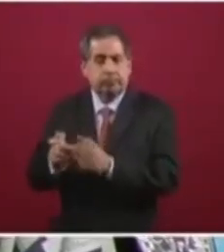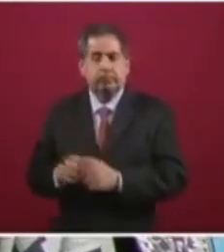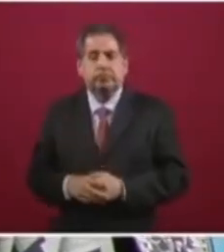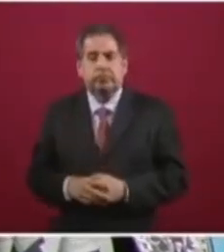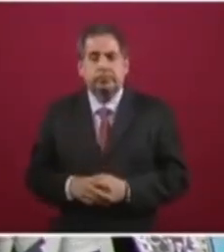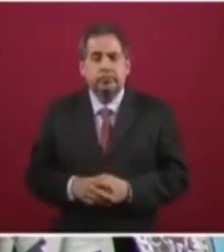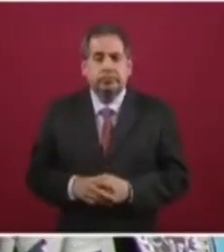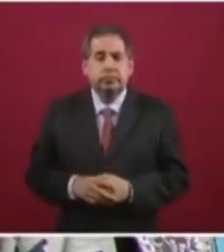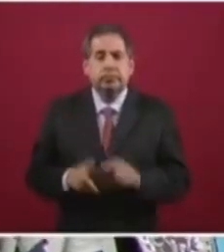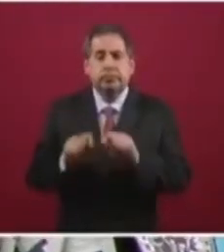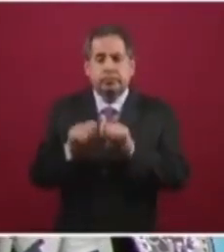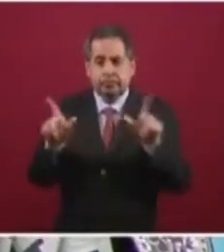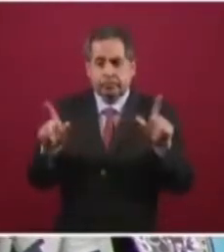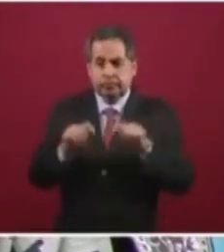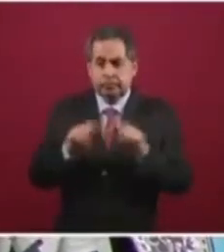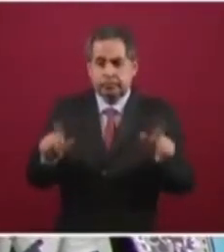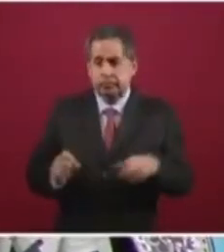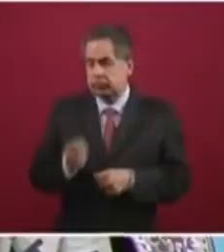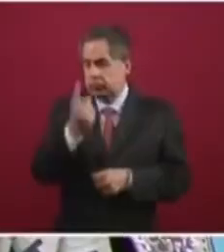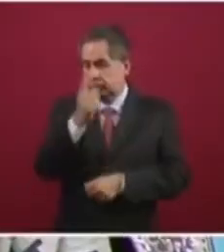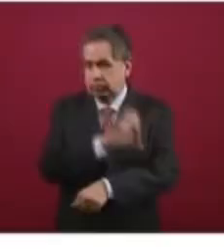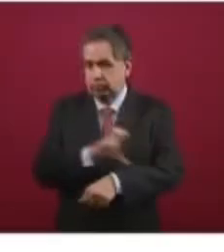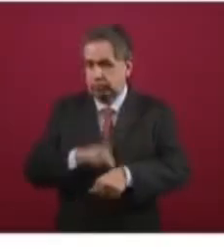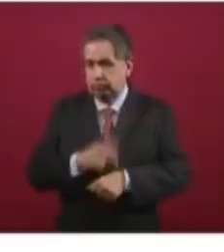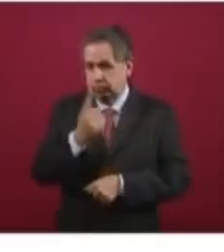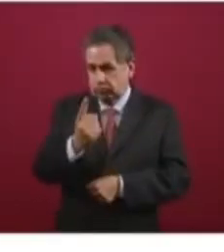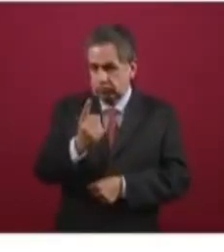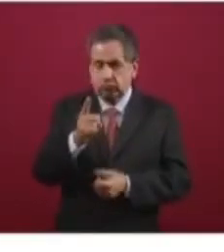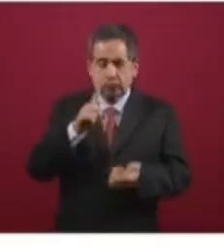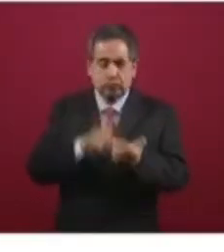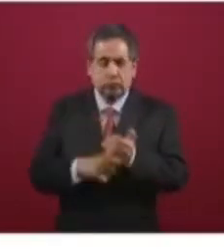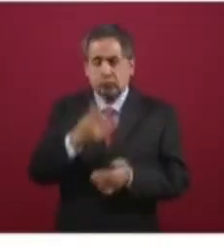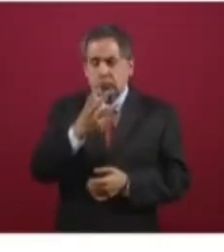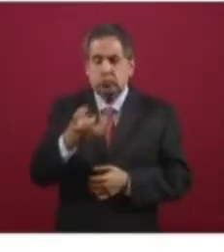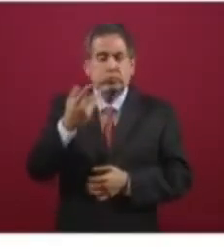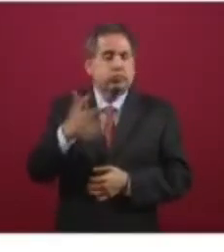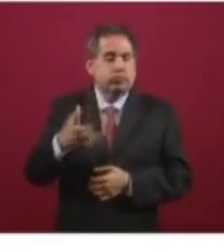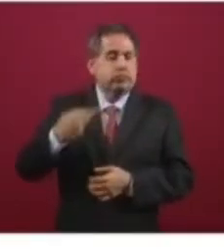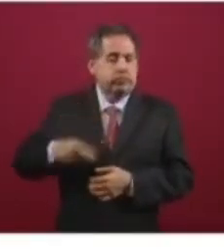Tlaxcala tiene sólo una coordinación territorial con 410 integrantes de la Guardia Nacional,